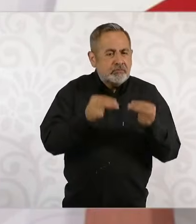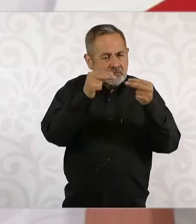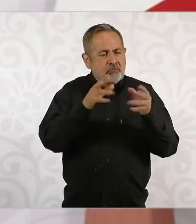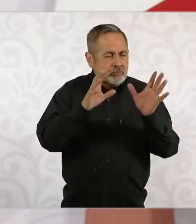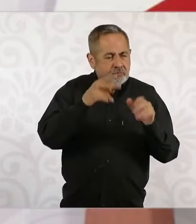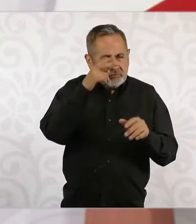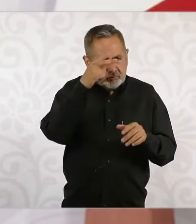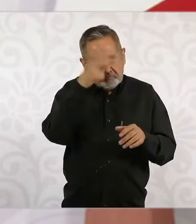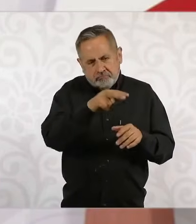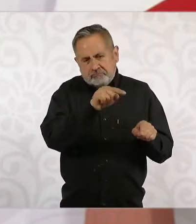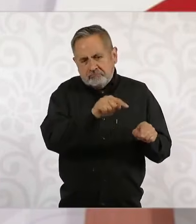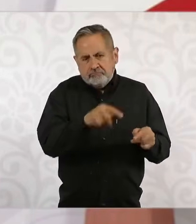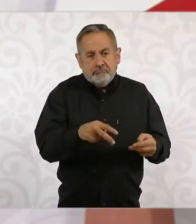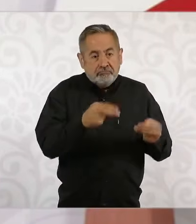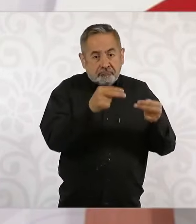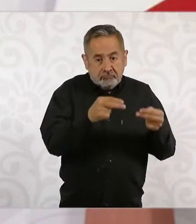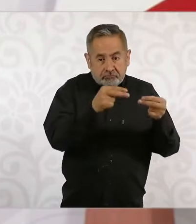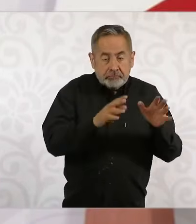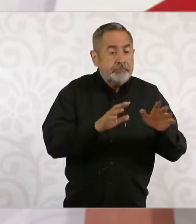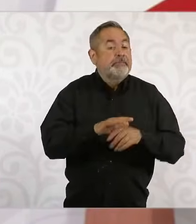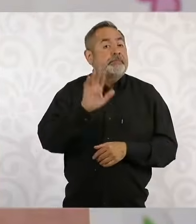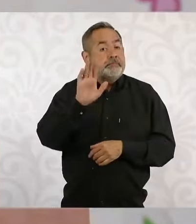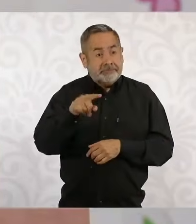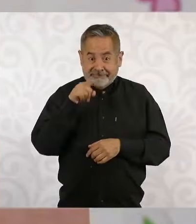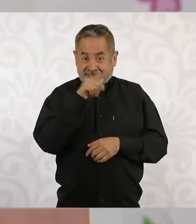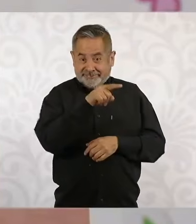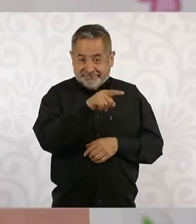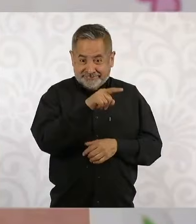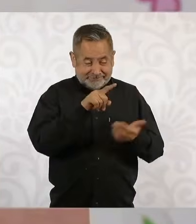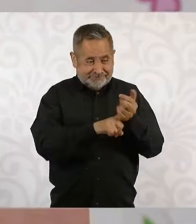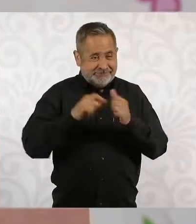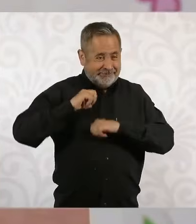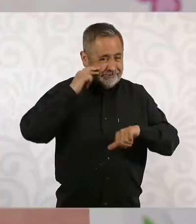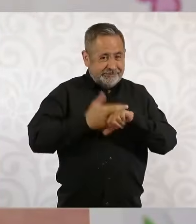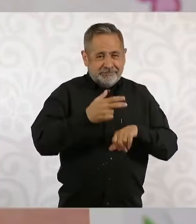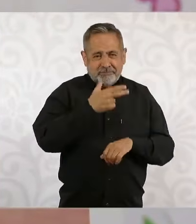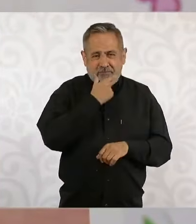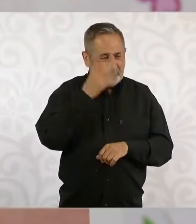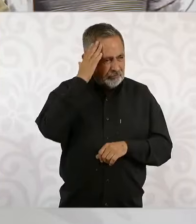la noticia muy buena es que el presidente de la de la Cámara de Comercio Hispana Nacional es un